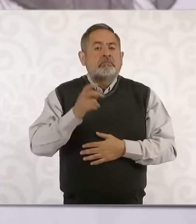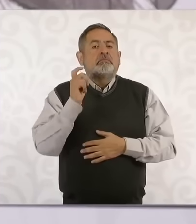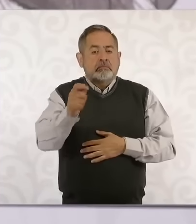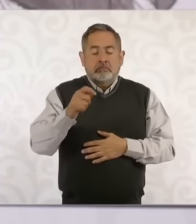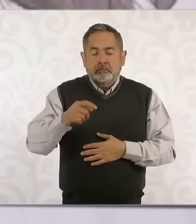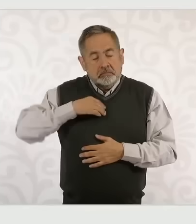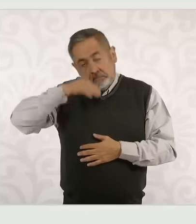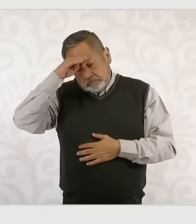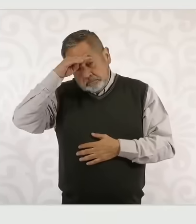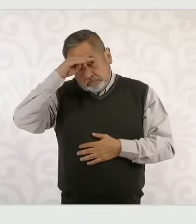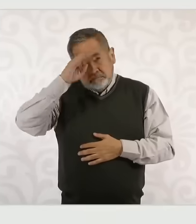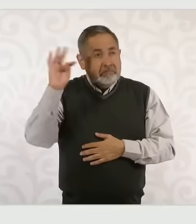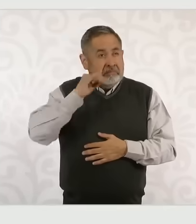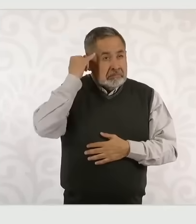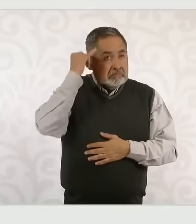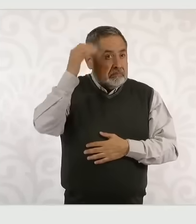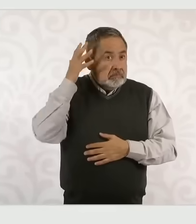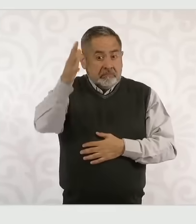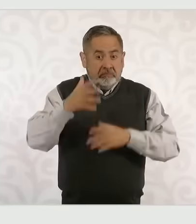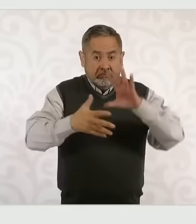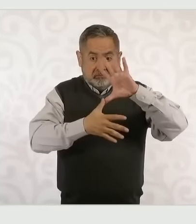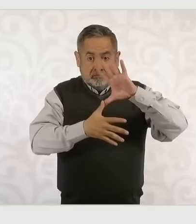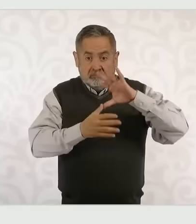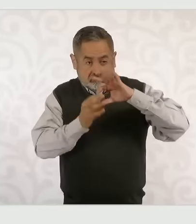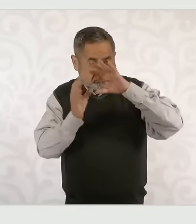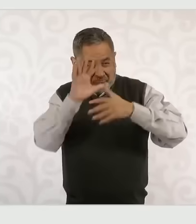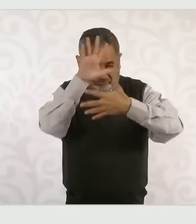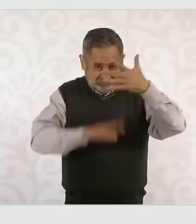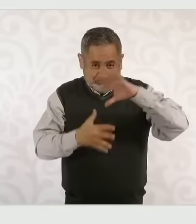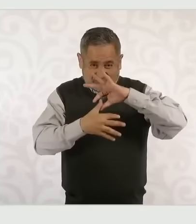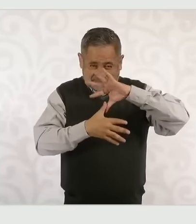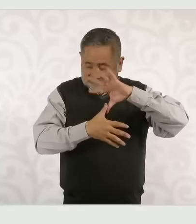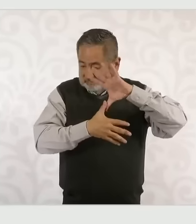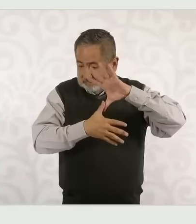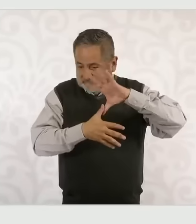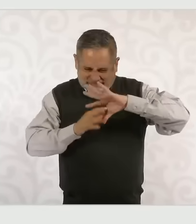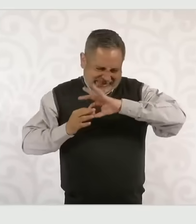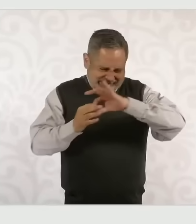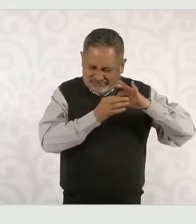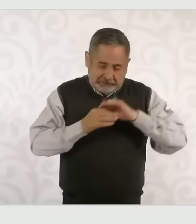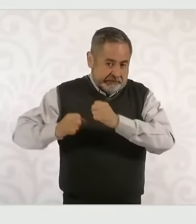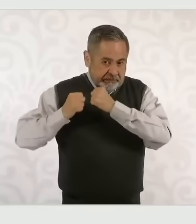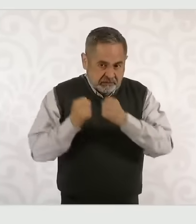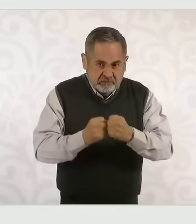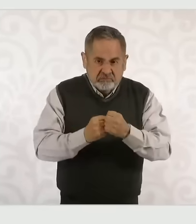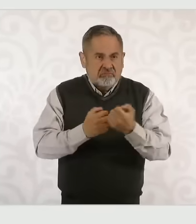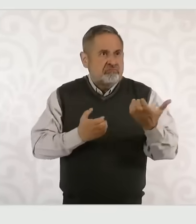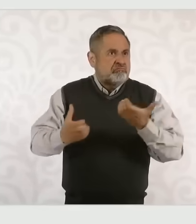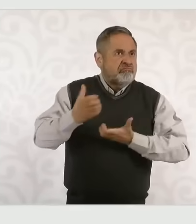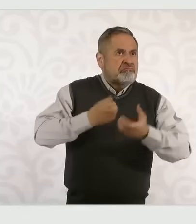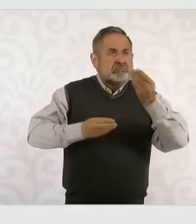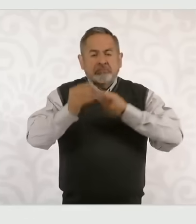continente una potencia económica con eh integración, pues la vía tiene que ser no